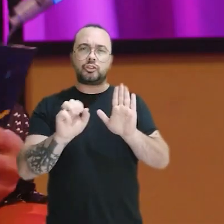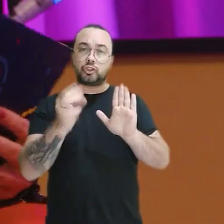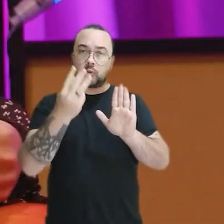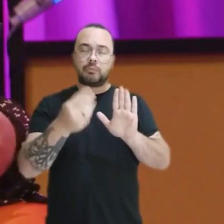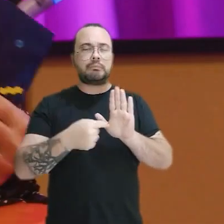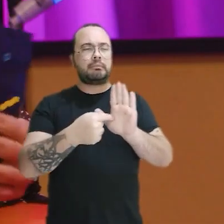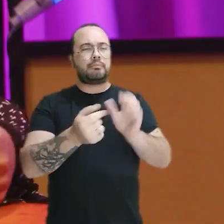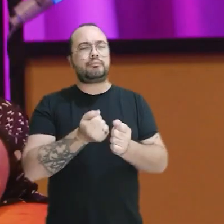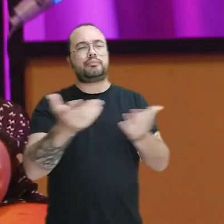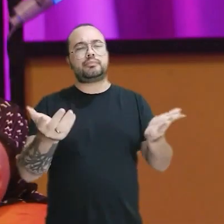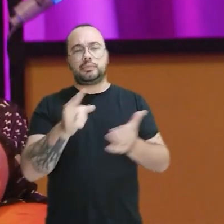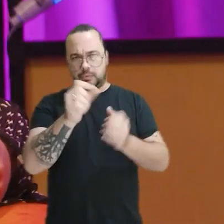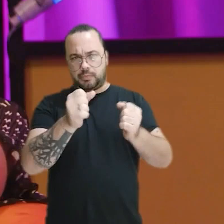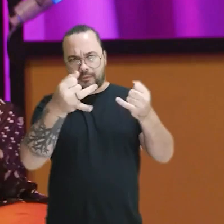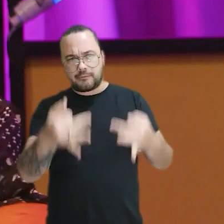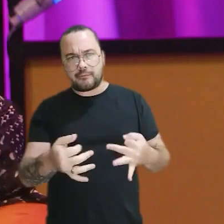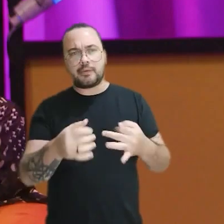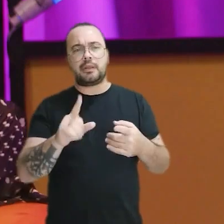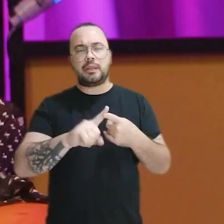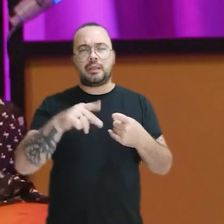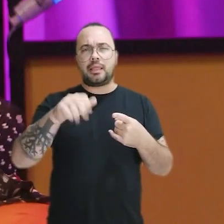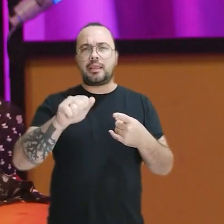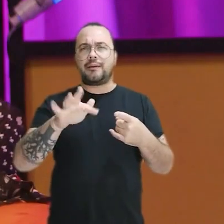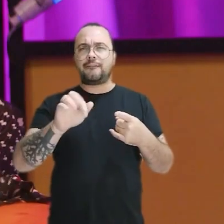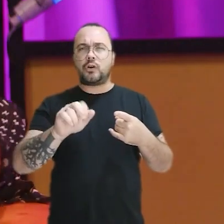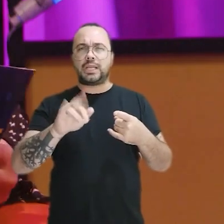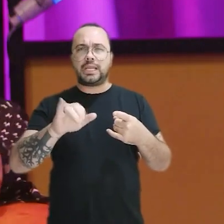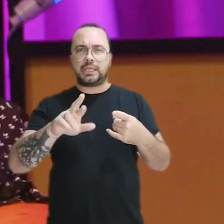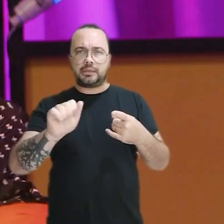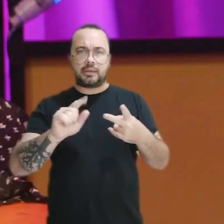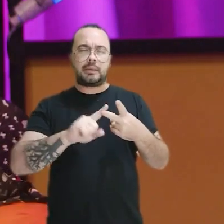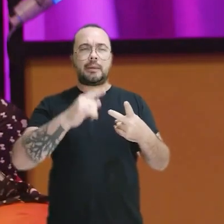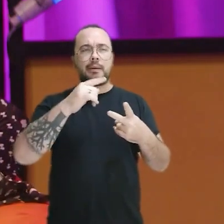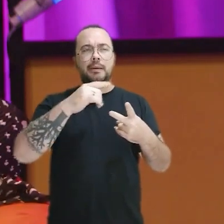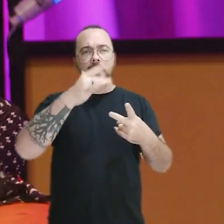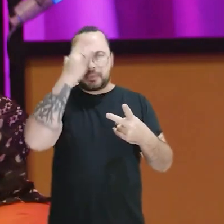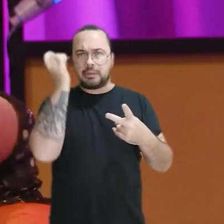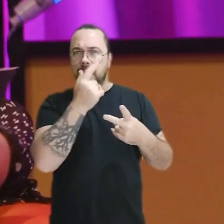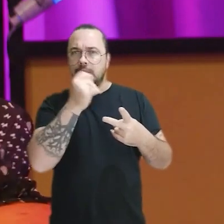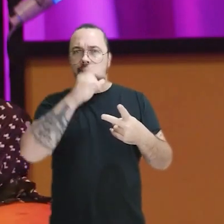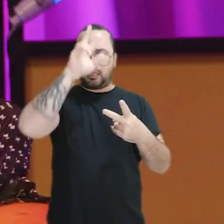Você pode falar de alguns, por exemplo, tem o "Na fogueira", tem o "Comediante bêbado", tem "Comediante rimando".